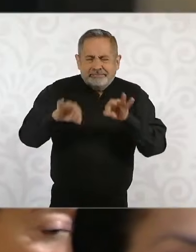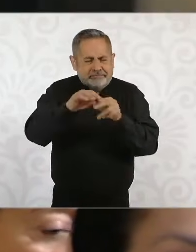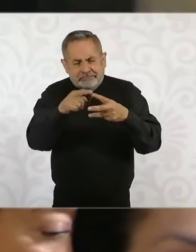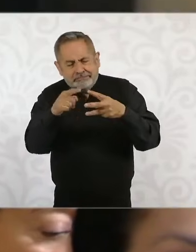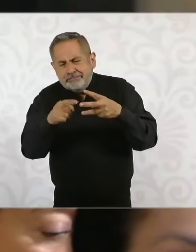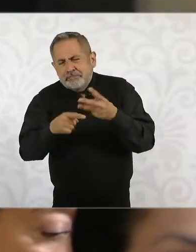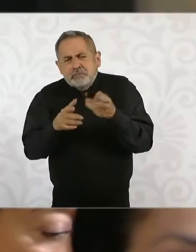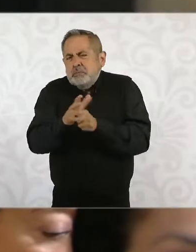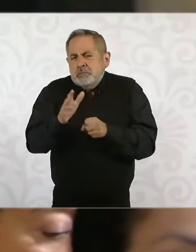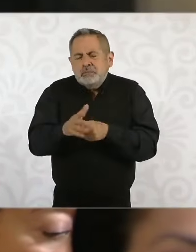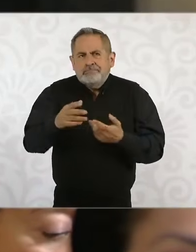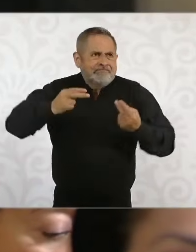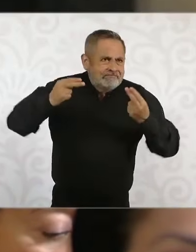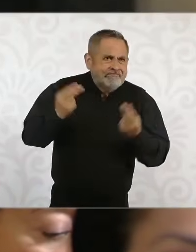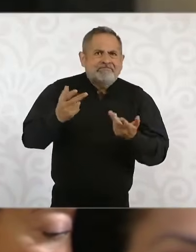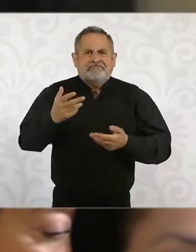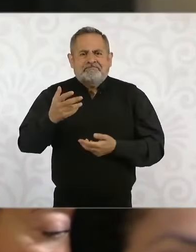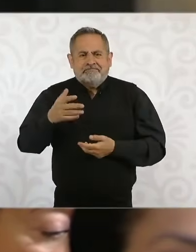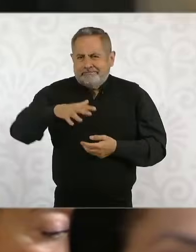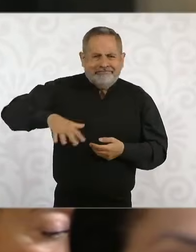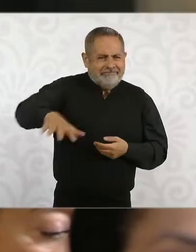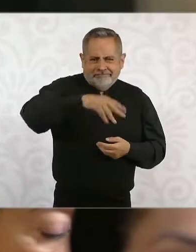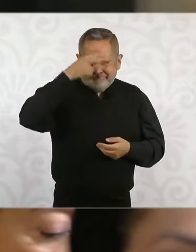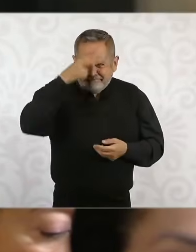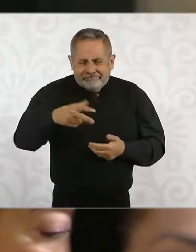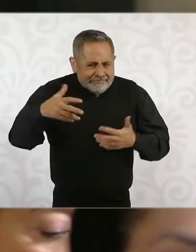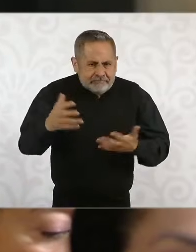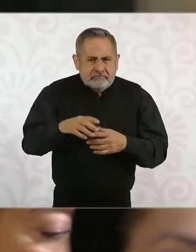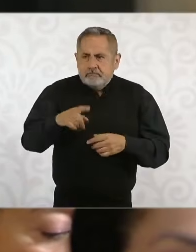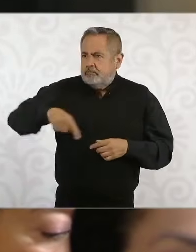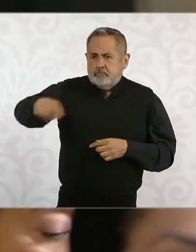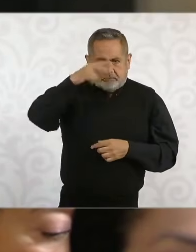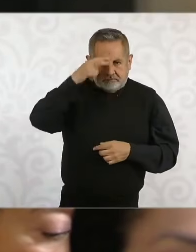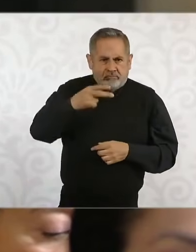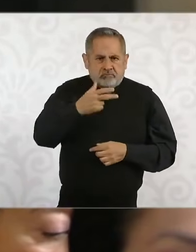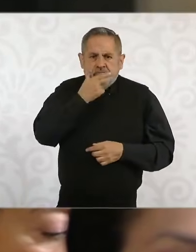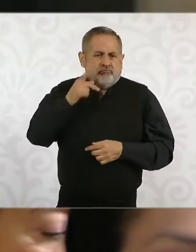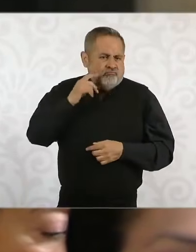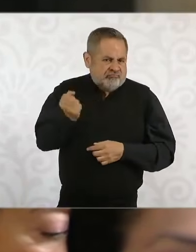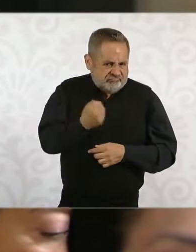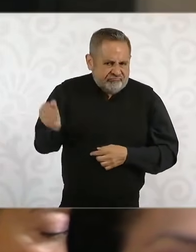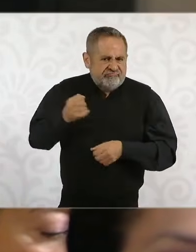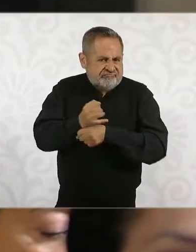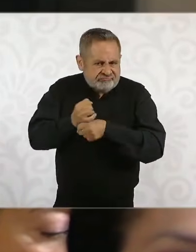en el en el en el pueblo de México, en el talento mexicano, en los investigadores y en la tecnología